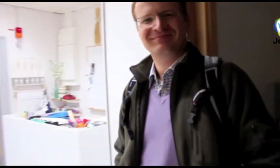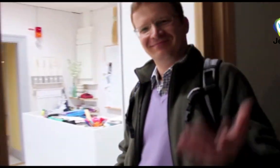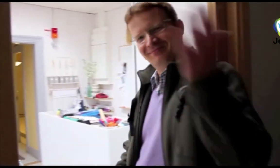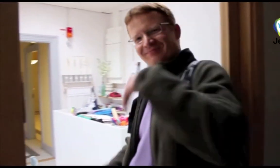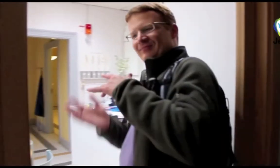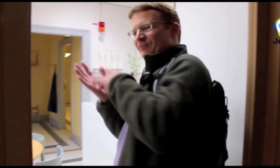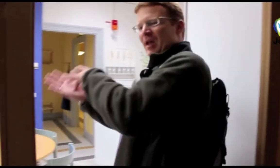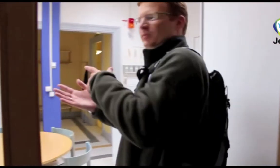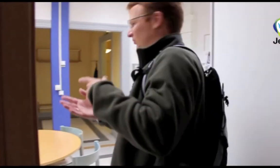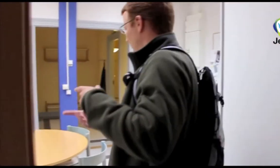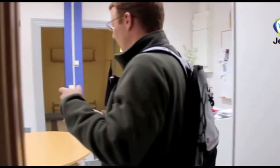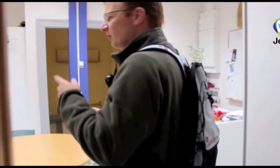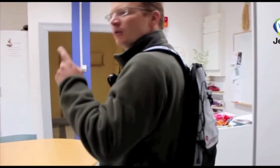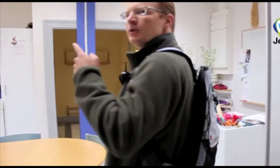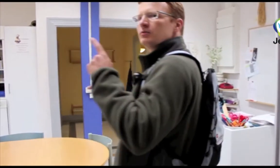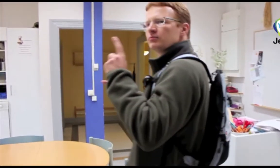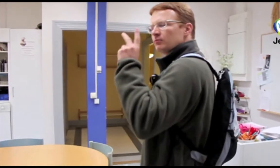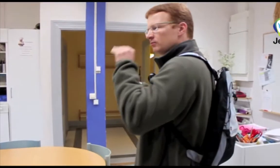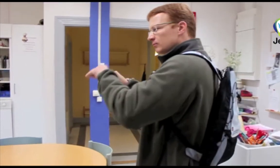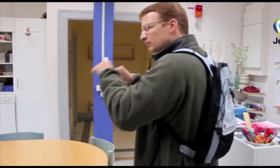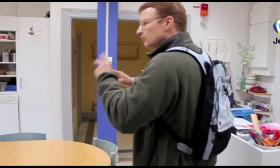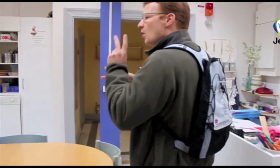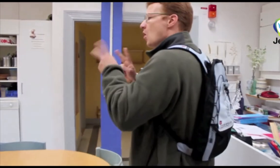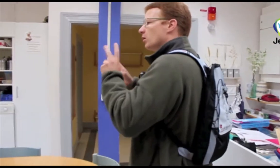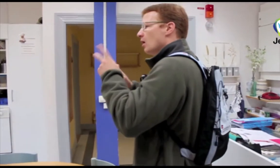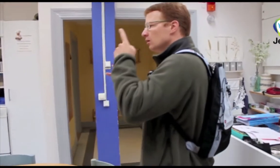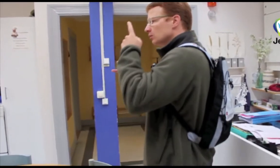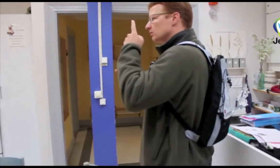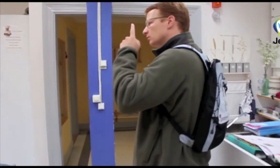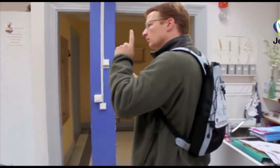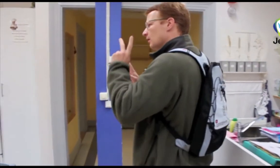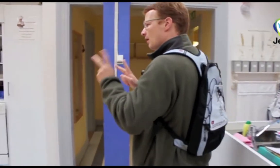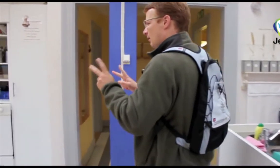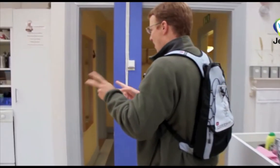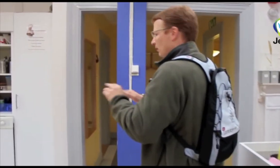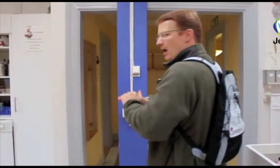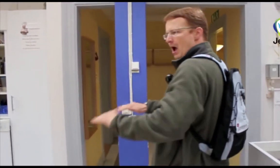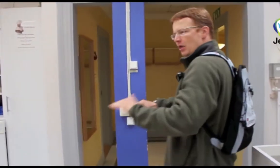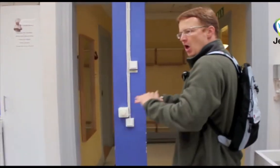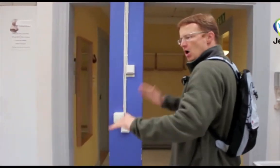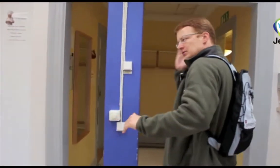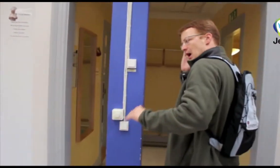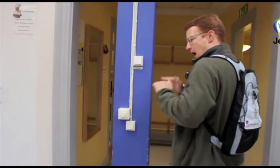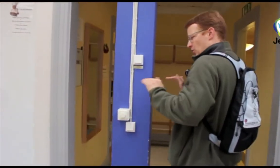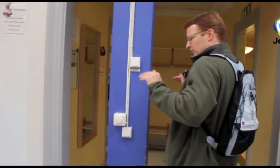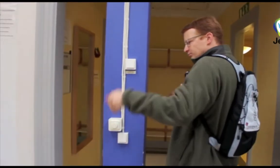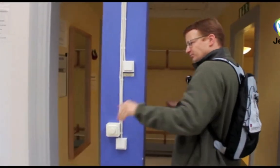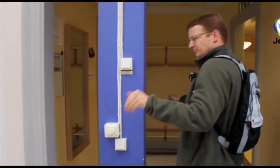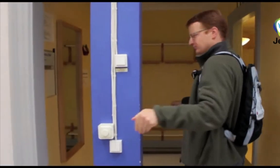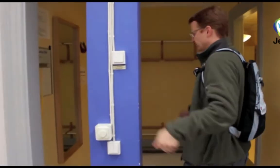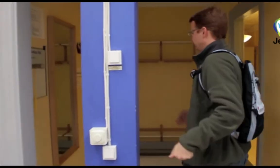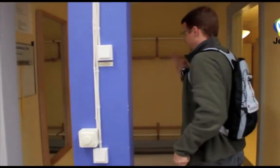Mutatok valamit. Azt is tanítják, hogyan kell ágyazni. Nézd meg.